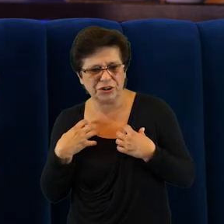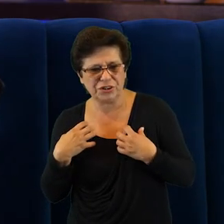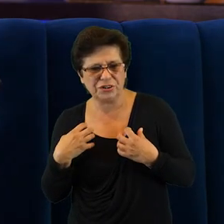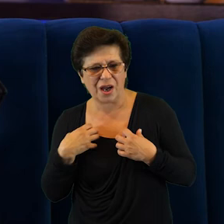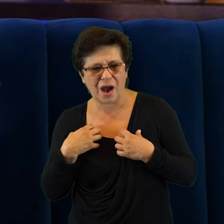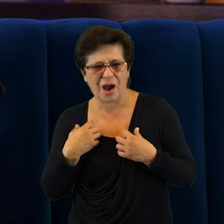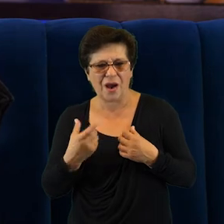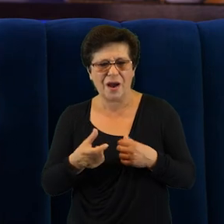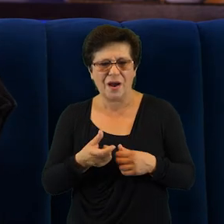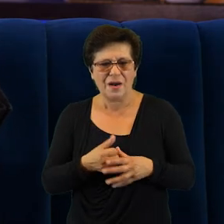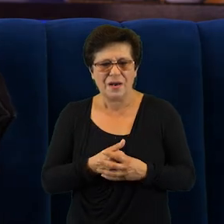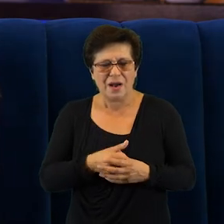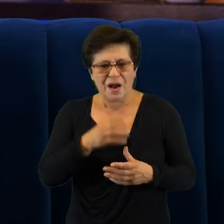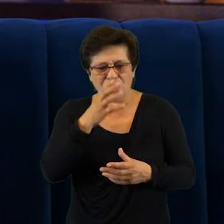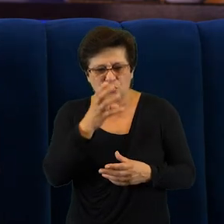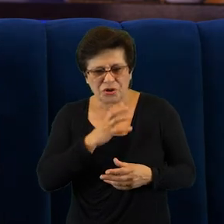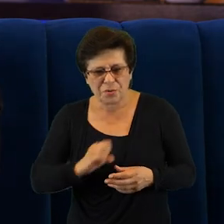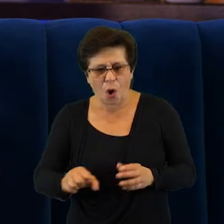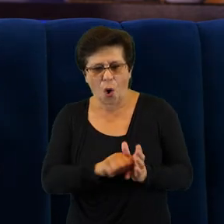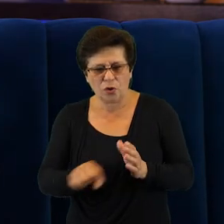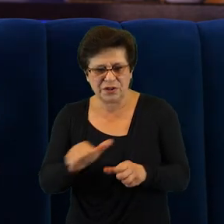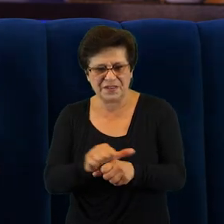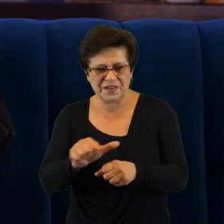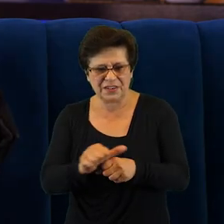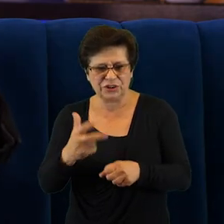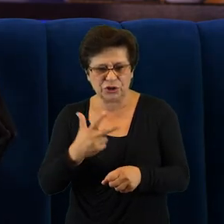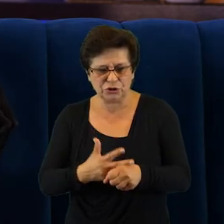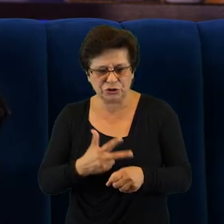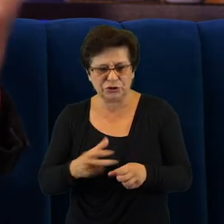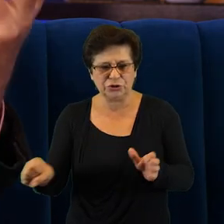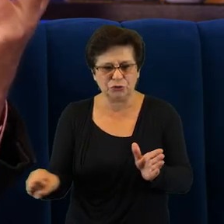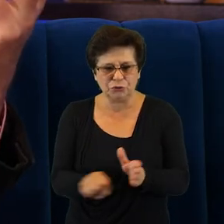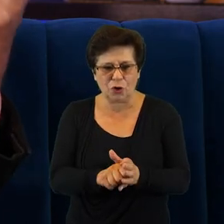od 11:30 do 13:00 na pięterku w Małej Ziemiańskiej